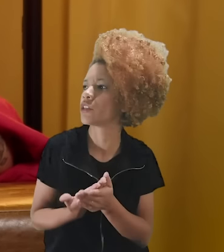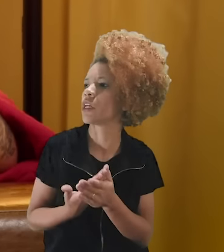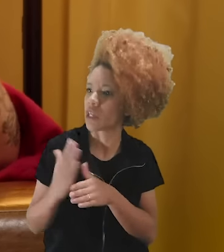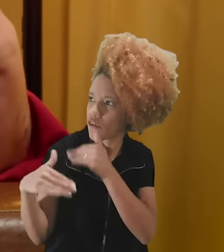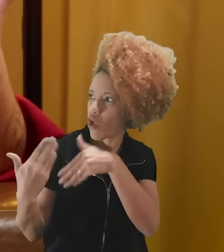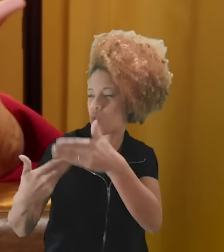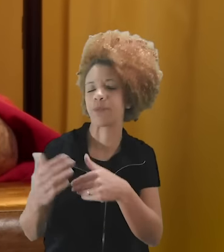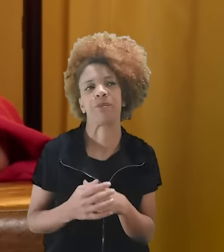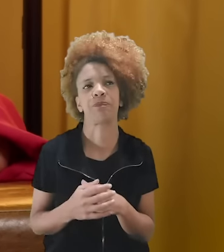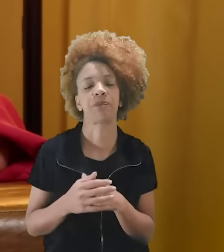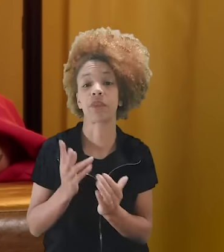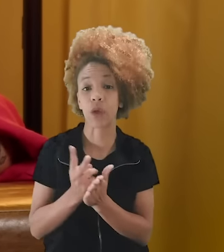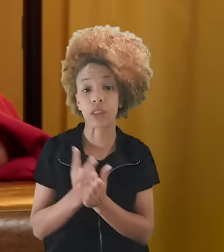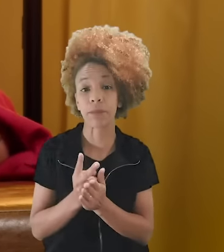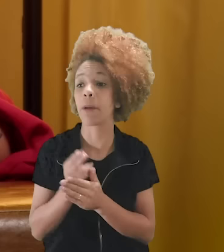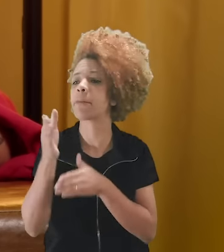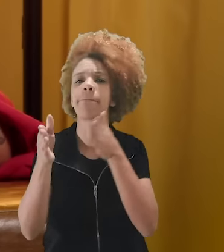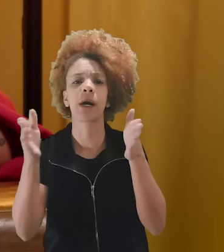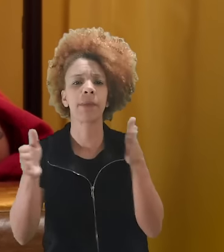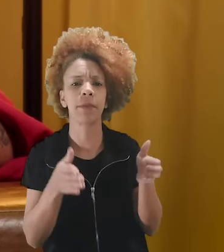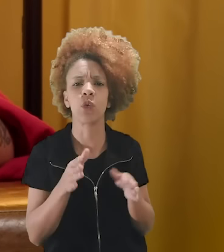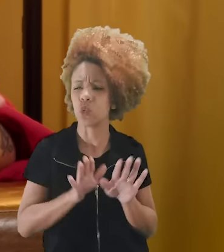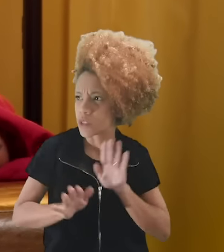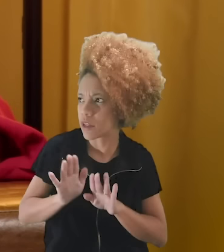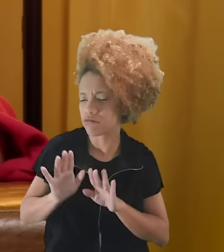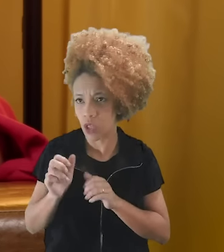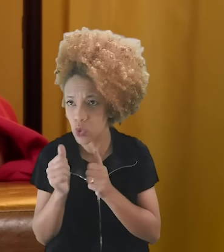que a gente acaba evoluindo né então eu sempre chegava um por um com todo cuidado e falava Ah